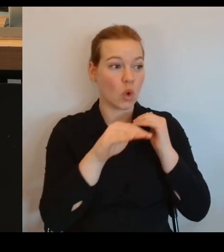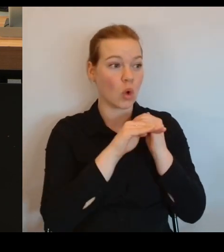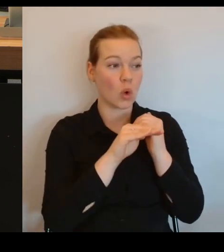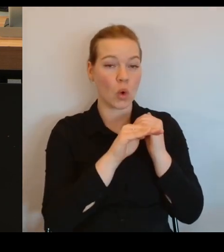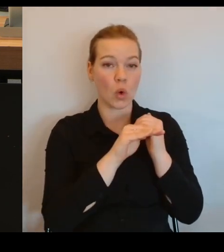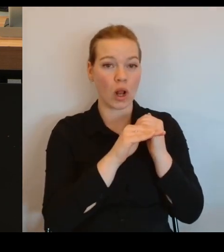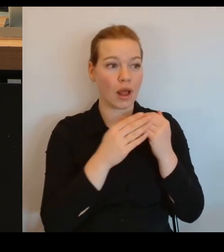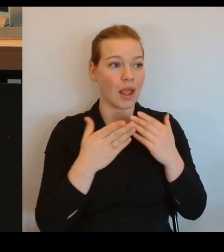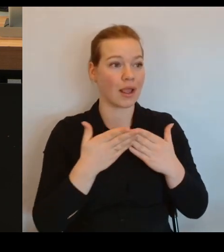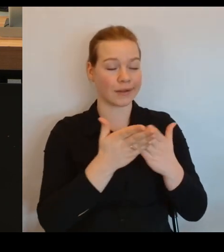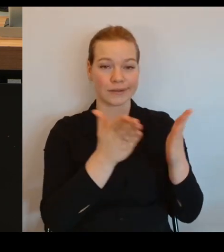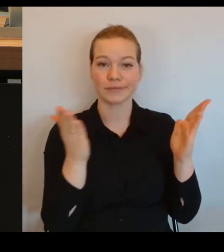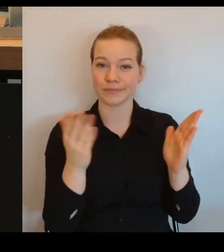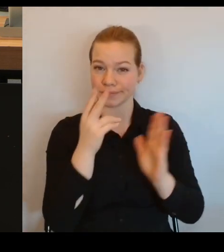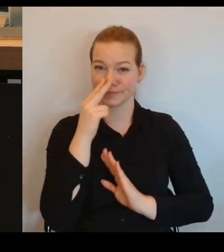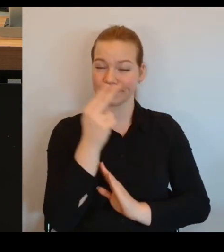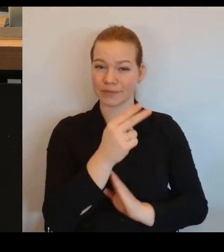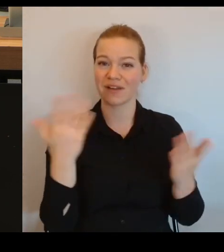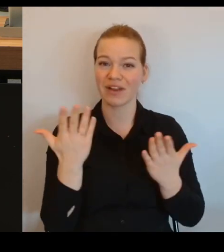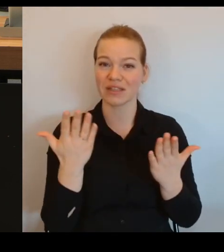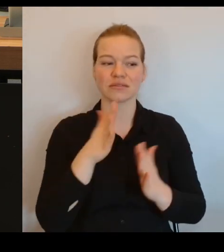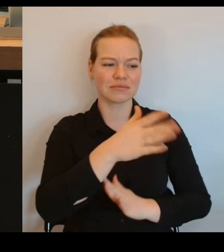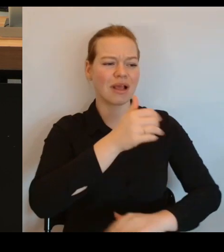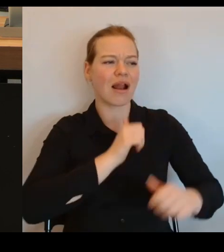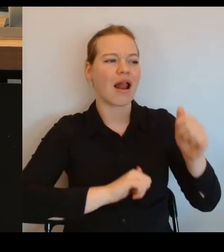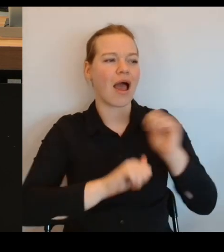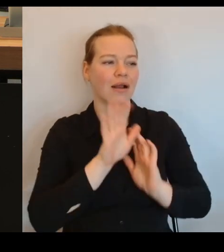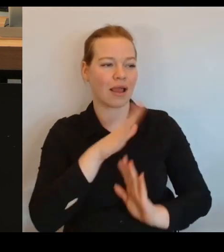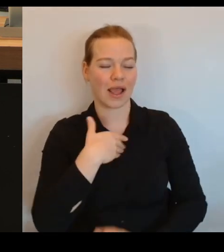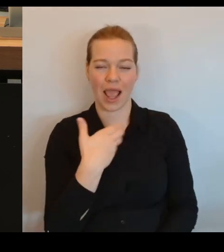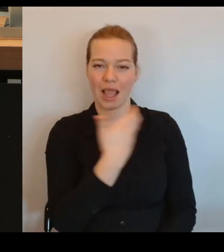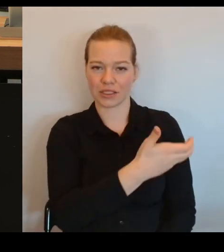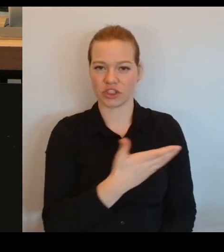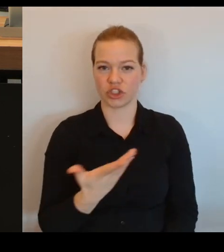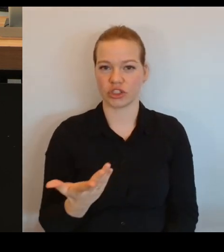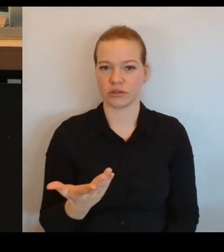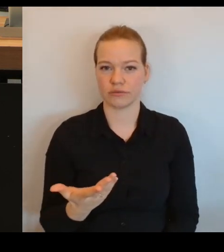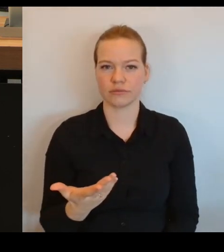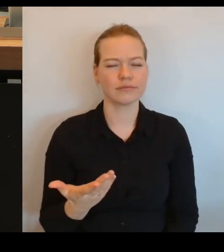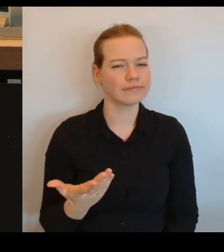Eigentlich. Eigentlich ist uns das egal und ich habe nicht den Eindruck und auch meine Fraktion hat nicht den